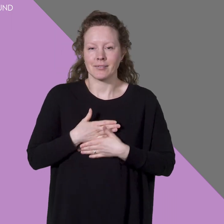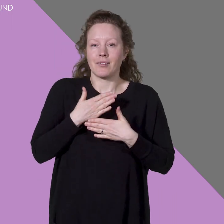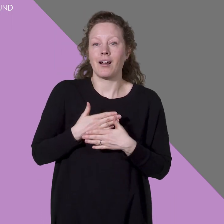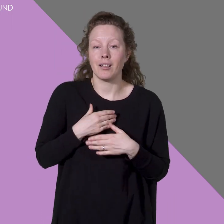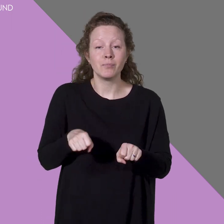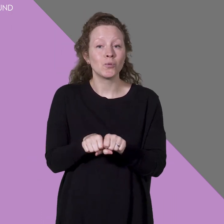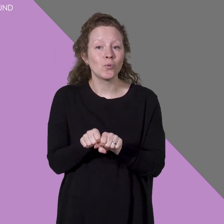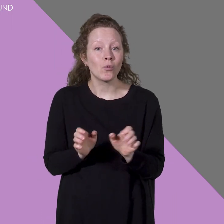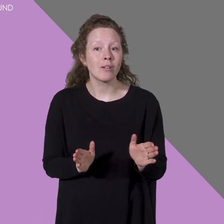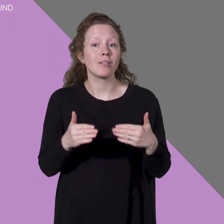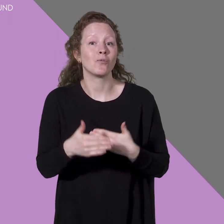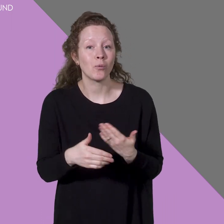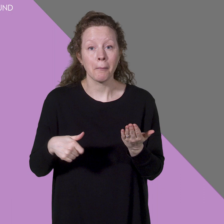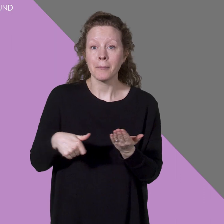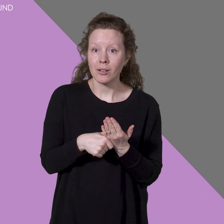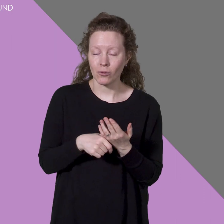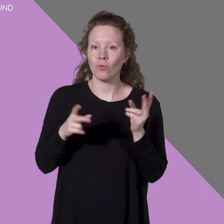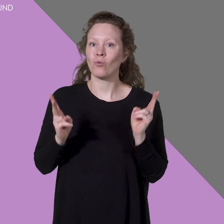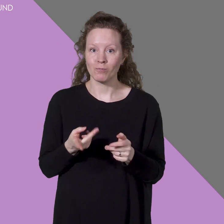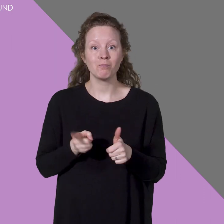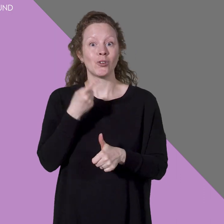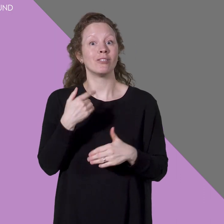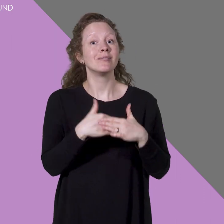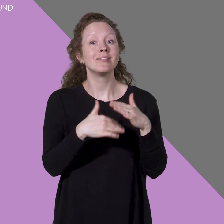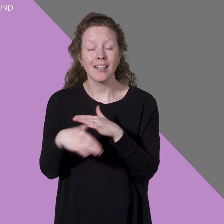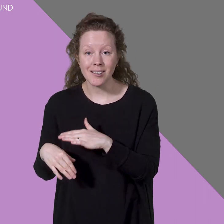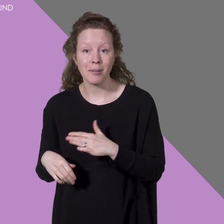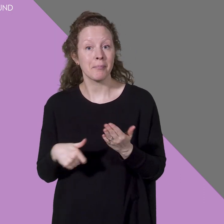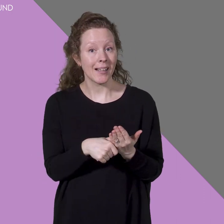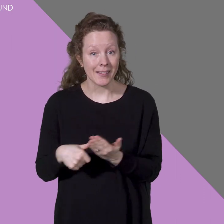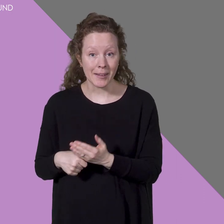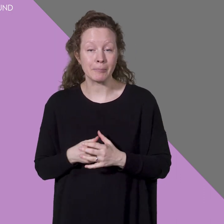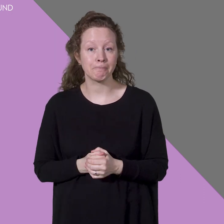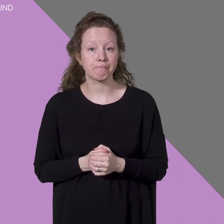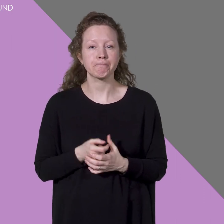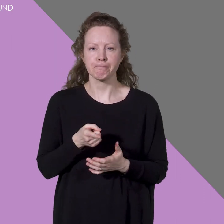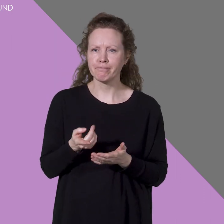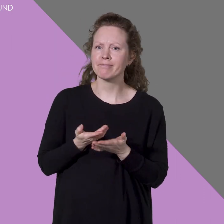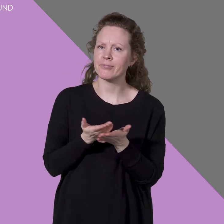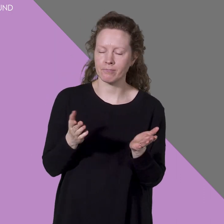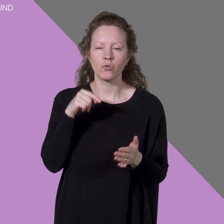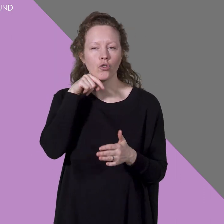Rakkaus kenkälaatikossa (Kärlek i en skokartong) som hör till -